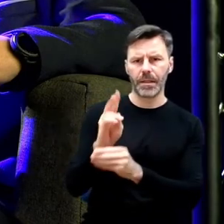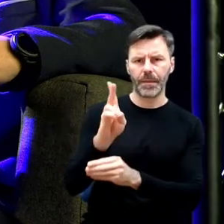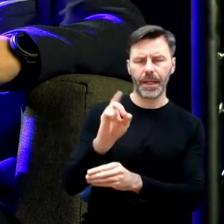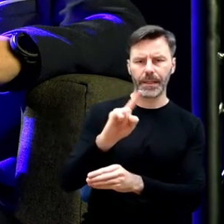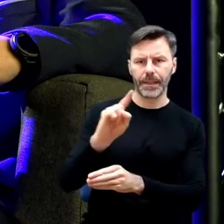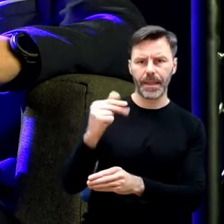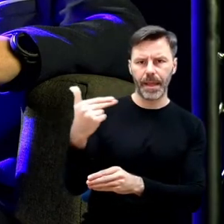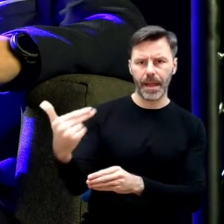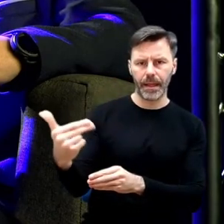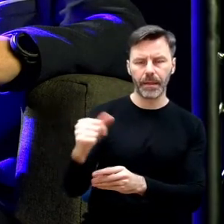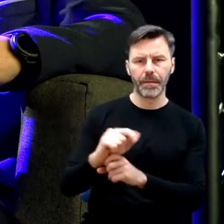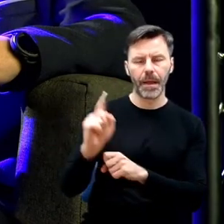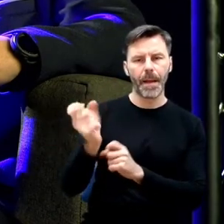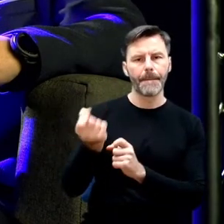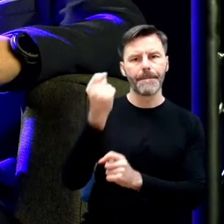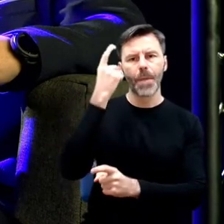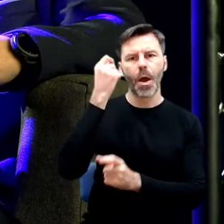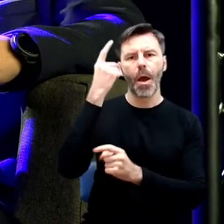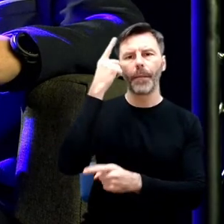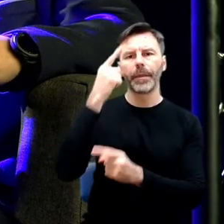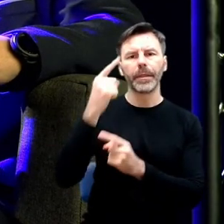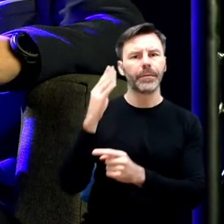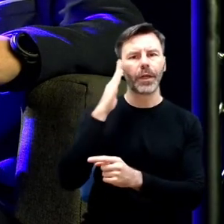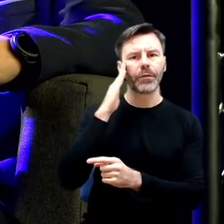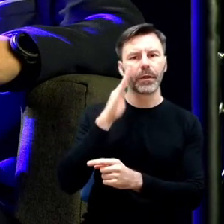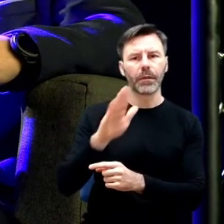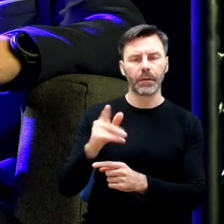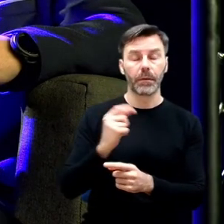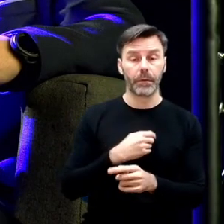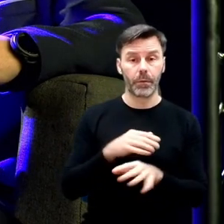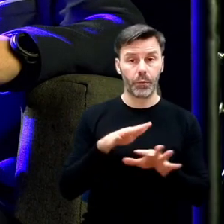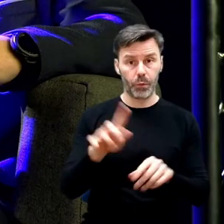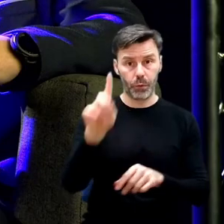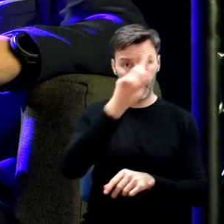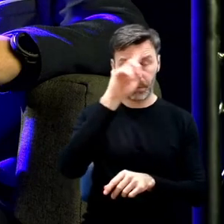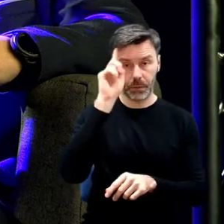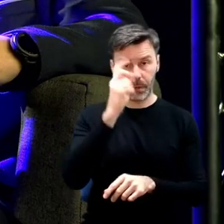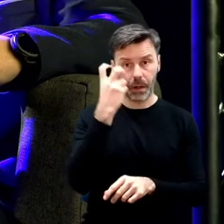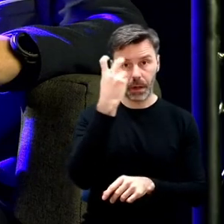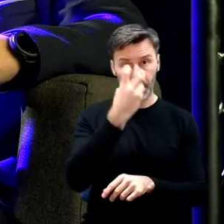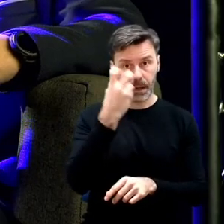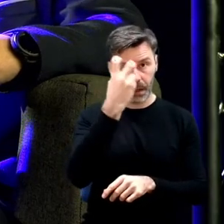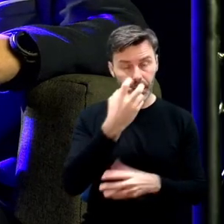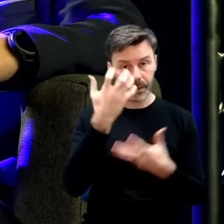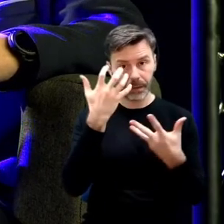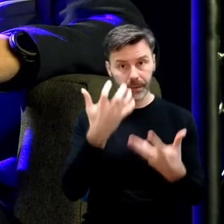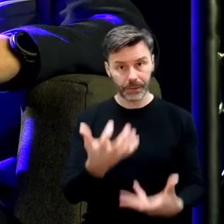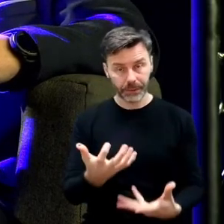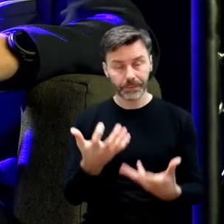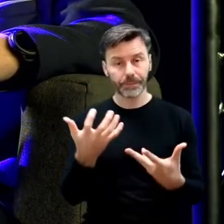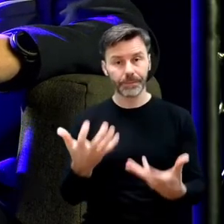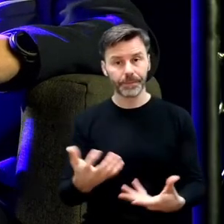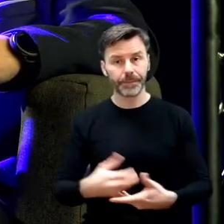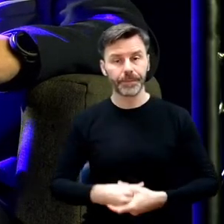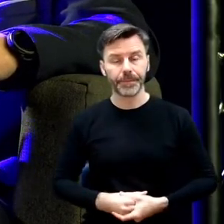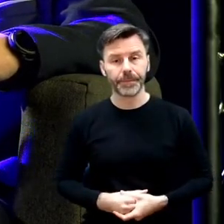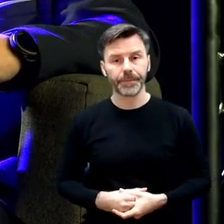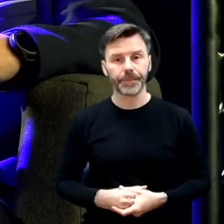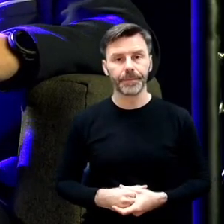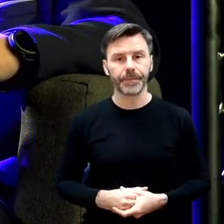więc tutaj wiemy, że duże zainteresowanie jest i że ten stopień już zaawansowania prac projektowych